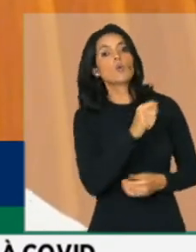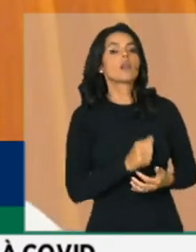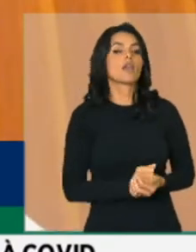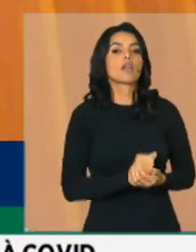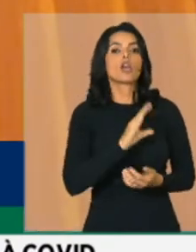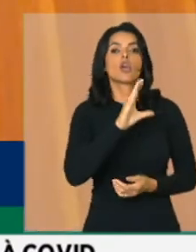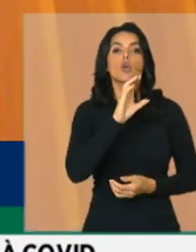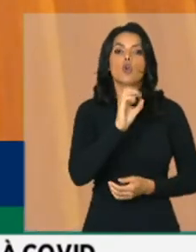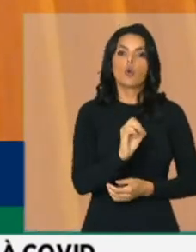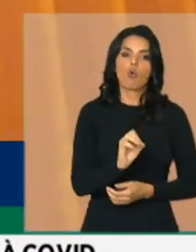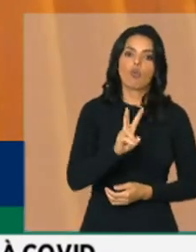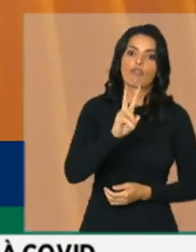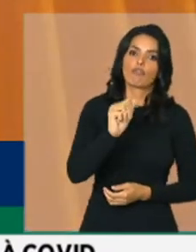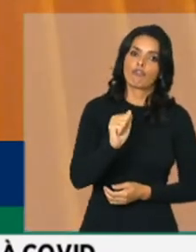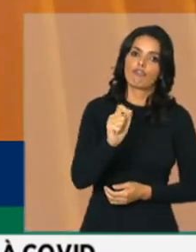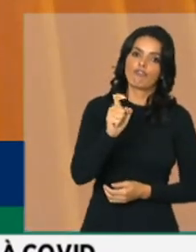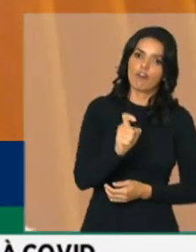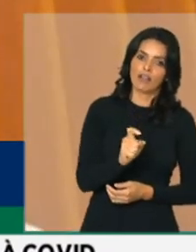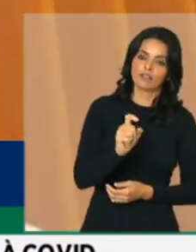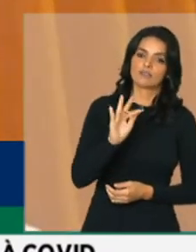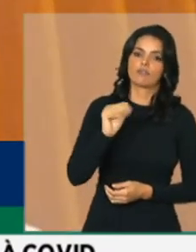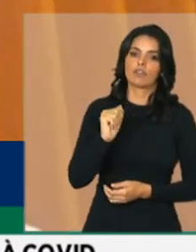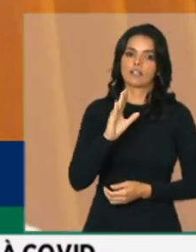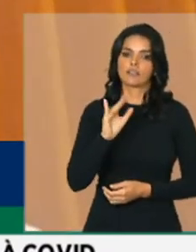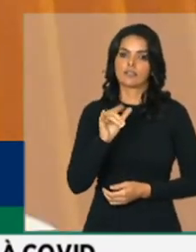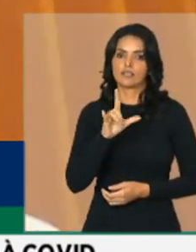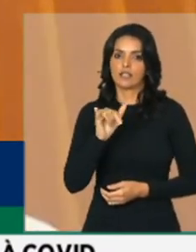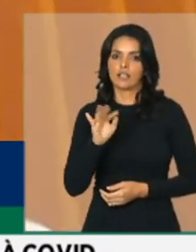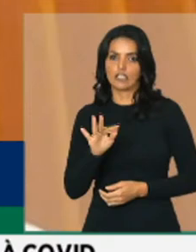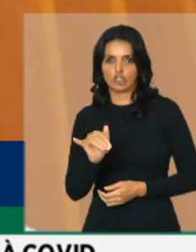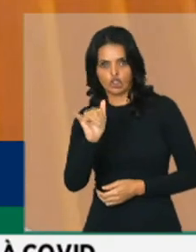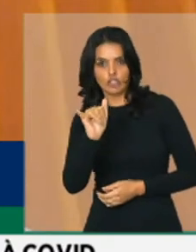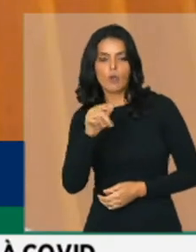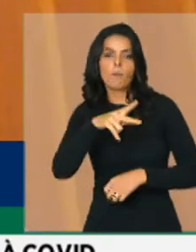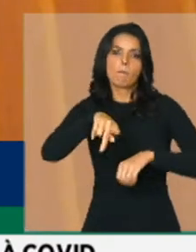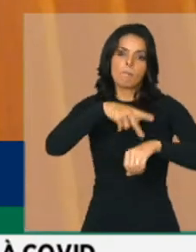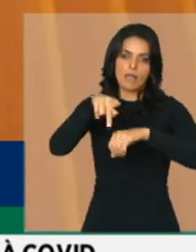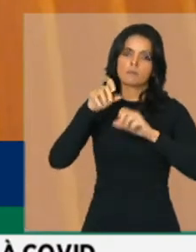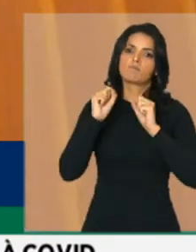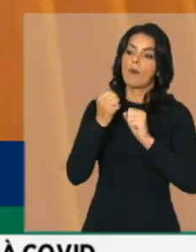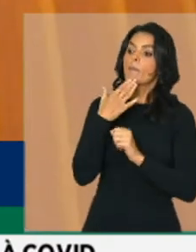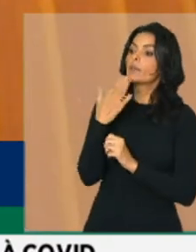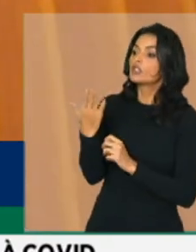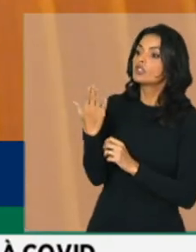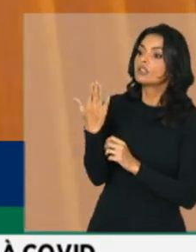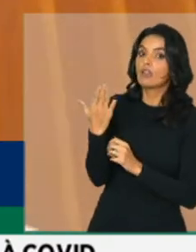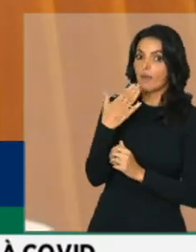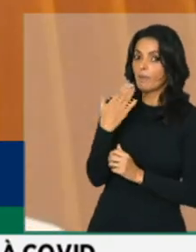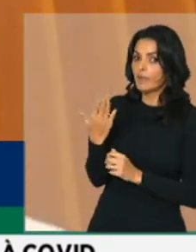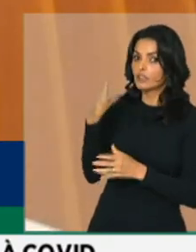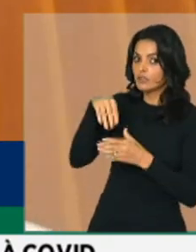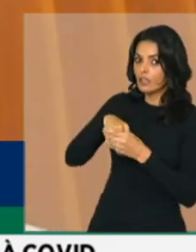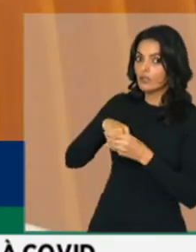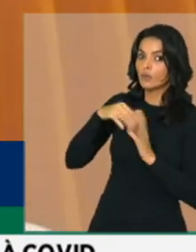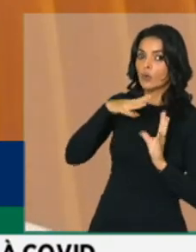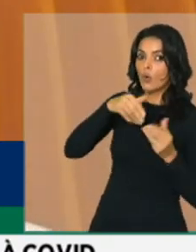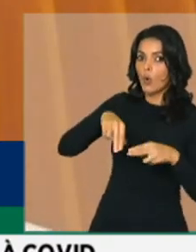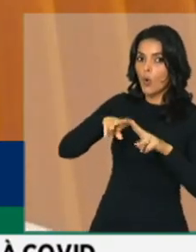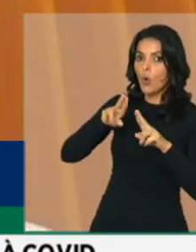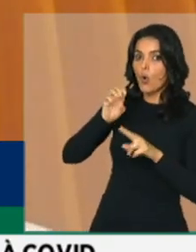NECESSIDADES DE VACINAS O PRESIDENTE BOLSONARO ORIENTOU O BRASIL PARA ADQUIRIR APENAS 10%, DEPUTADA ERIKA, DEPUTADA LUIZA ERUNDINA QUE EU VEJO ACOMPANHANDO AQUI NA TELA. POR